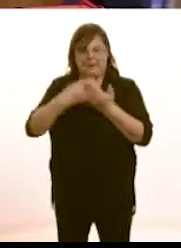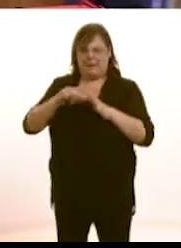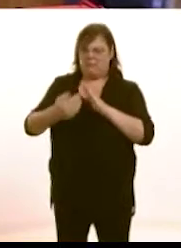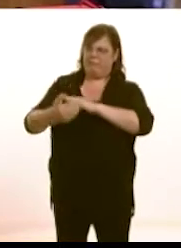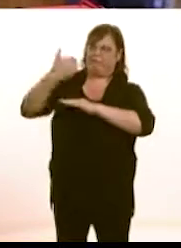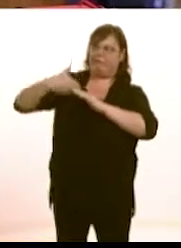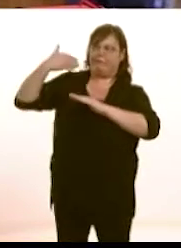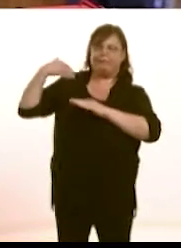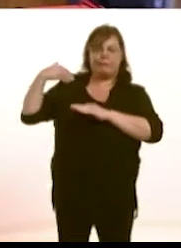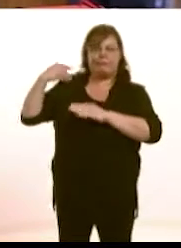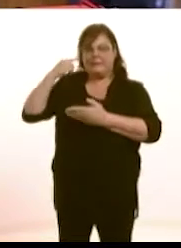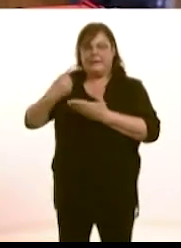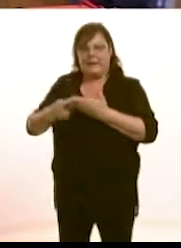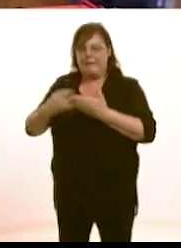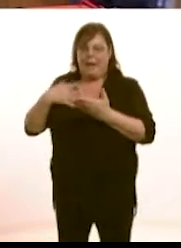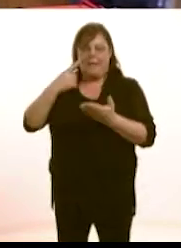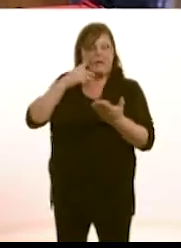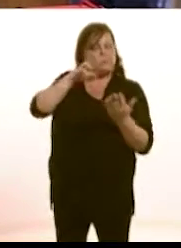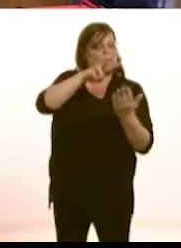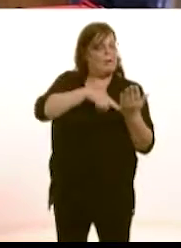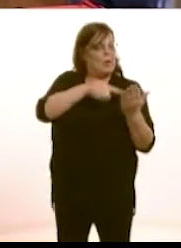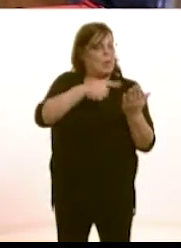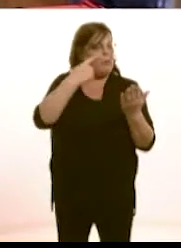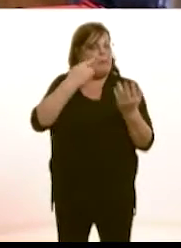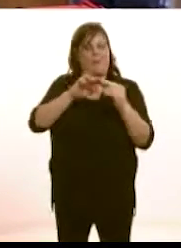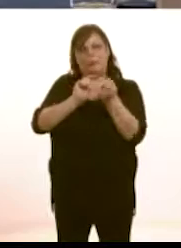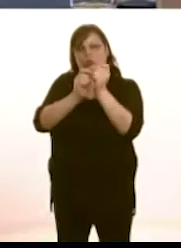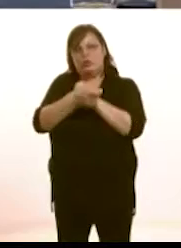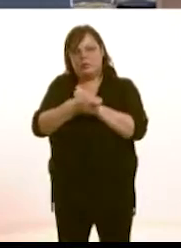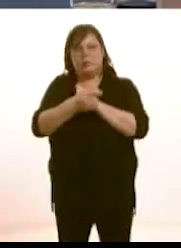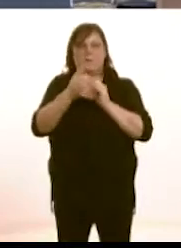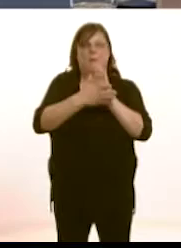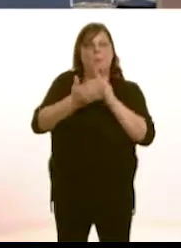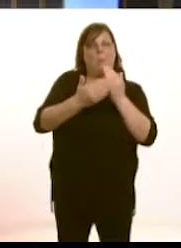i athrawon, ac i roi iddyn nhw beth sydd ei heisiau arnyn nhw. Jeremy Miles: 8.